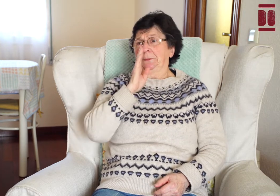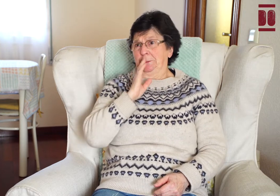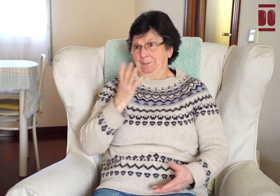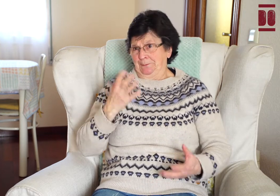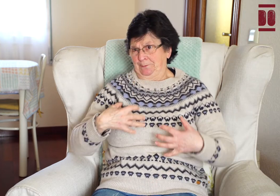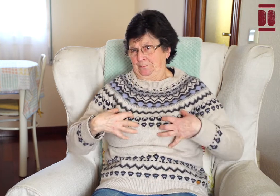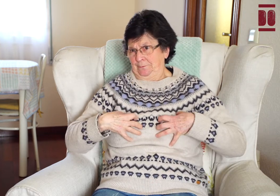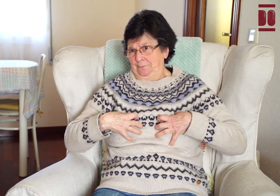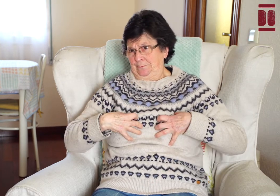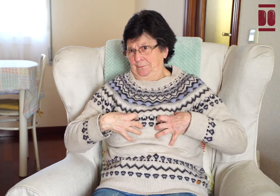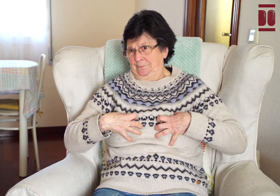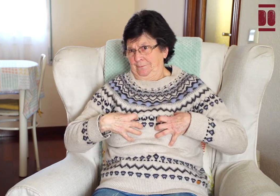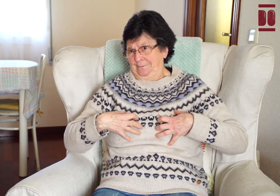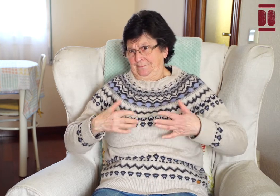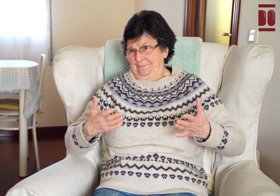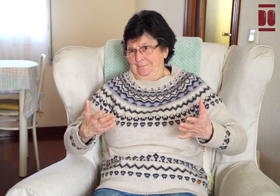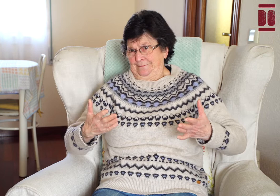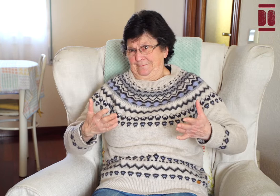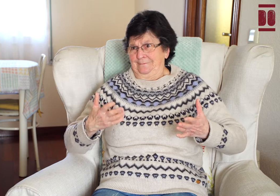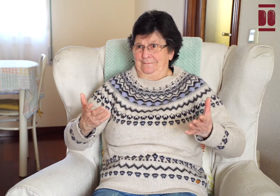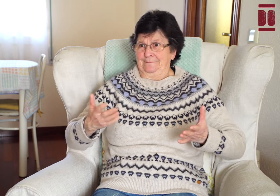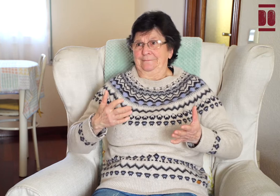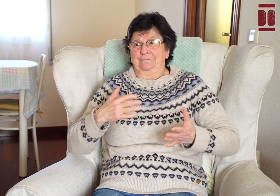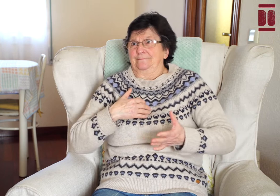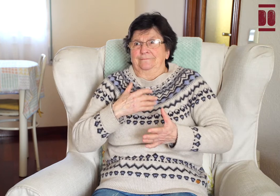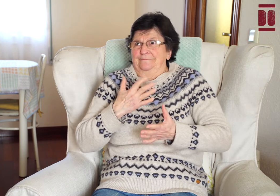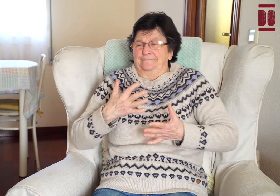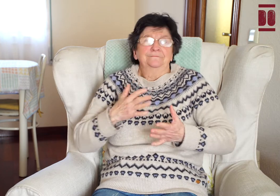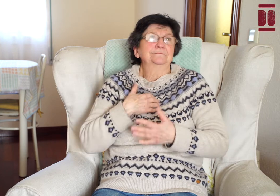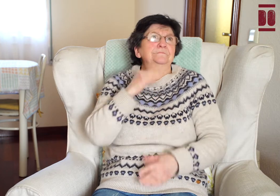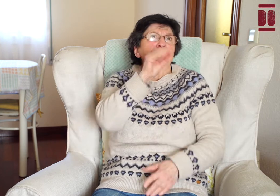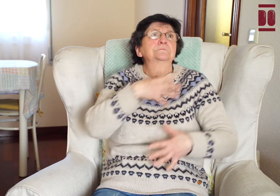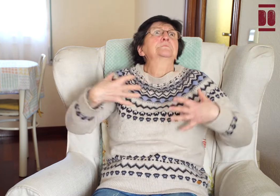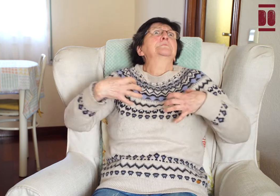A ella le puse el signo del pecho. Así preguntaba por ella.